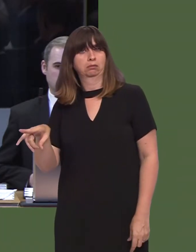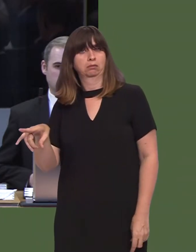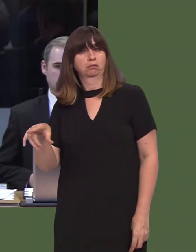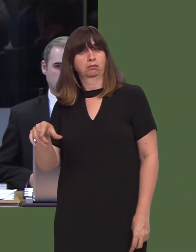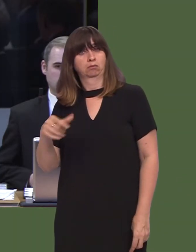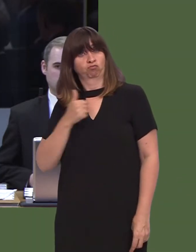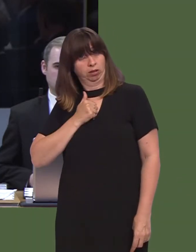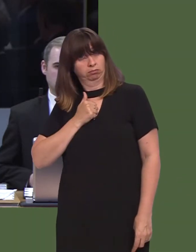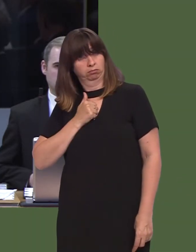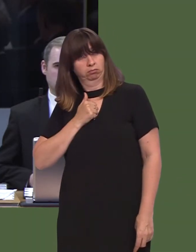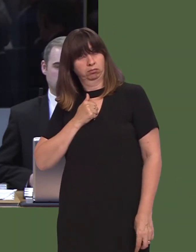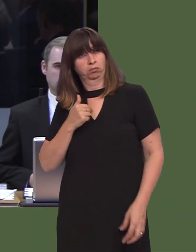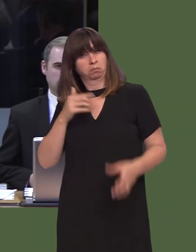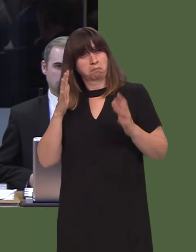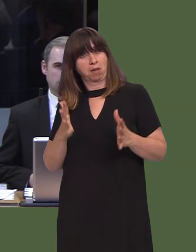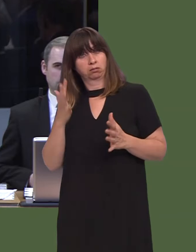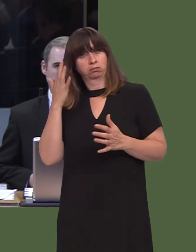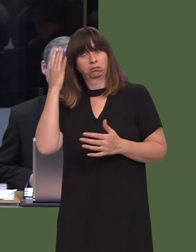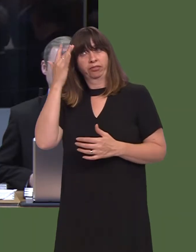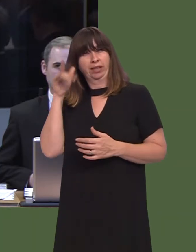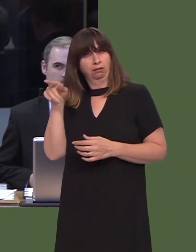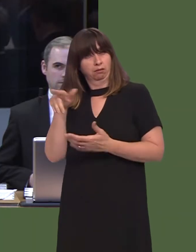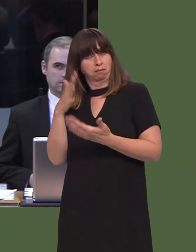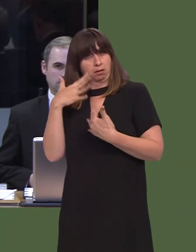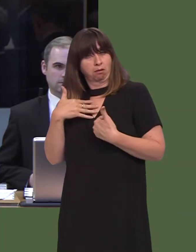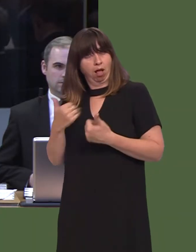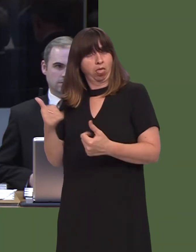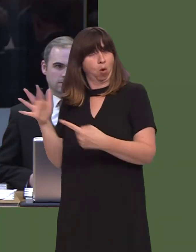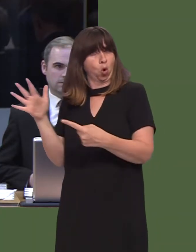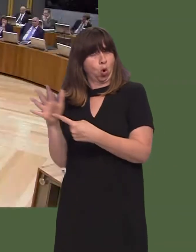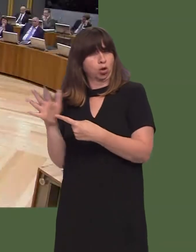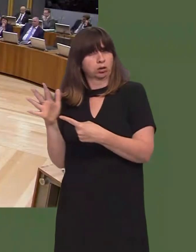bod yn rhaid ystyried y rhai sydd wedi cael diagnosis iechyd meddwl fel blaenoriaeth?